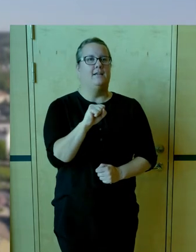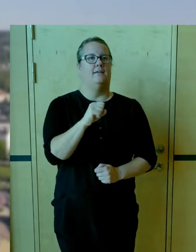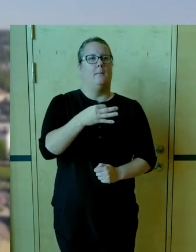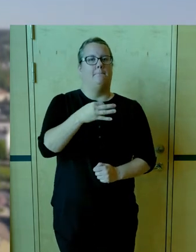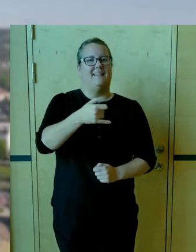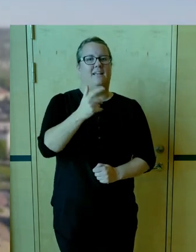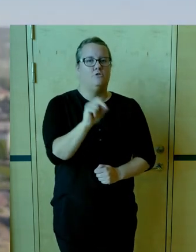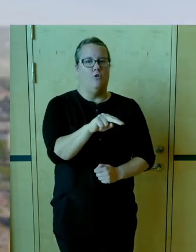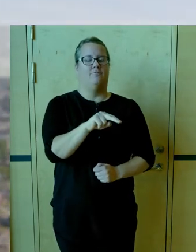Ja